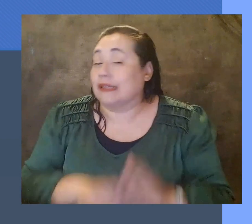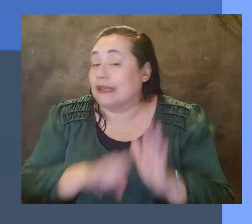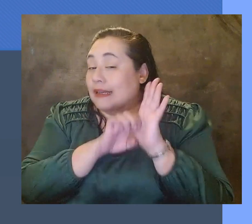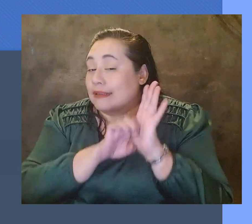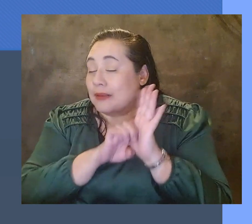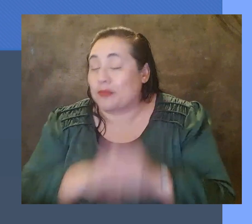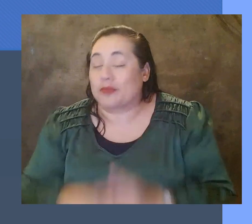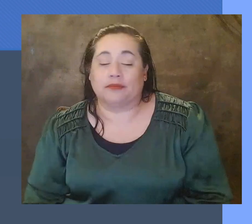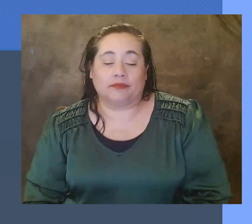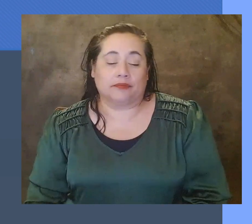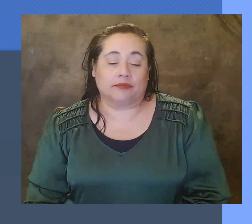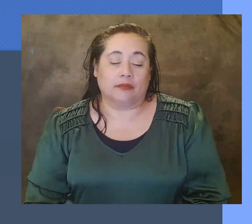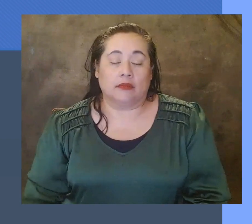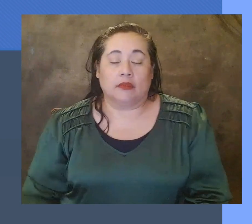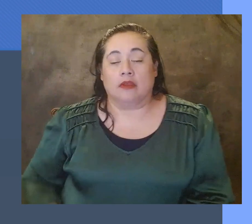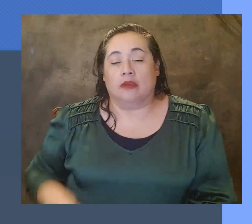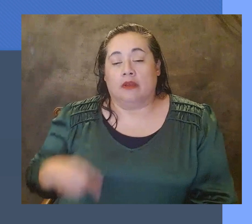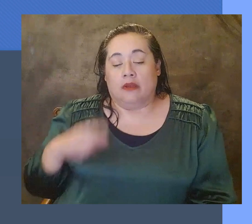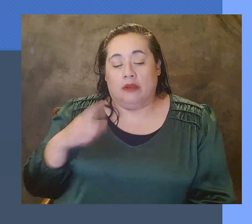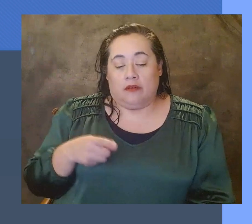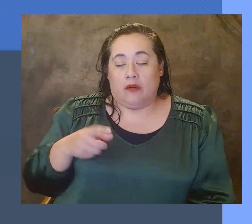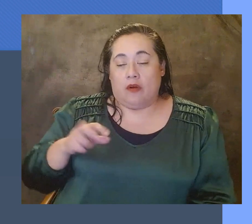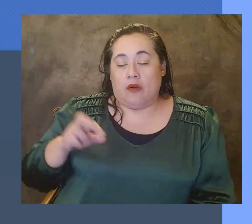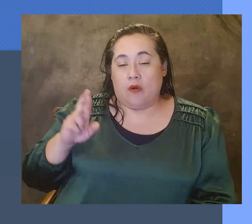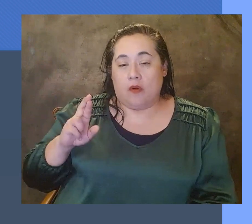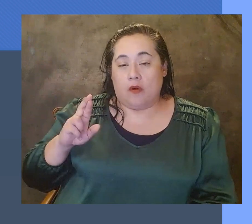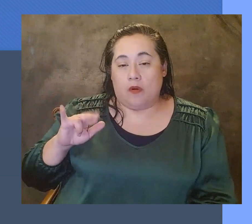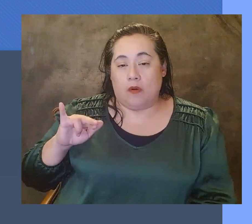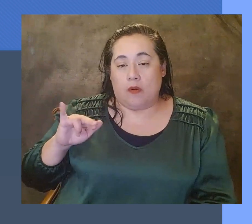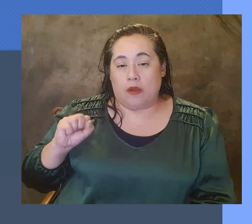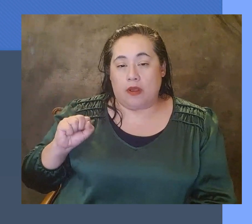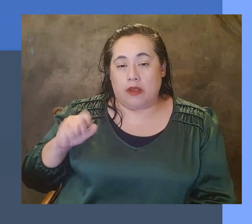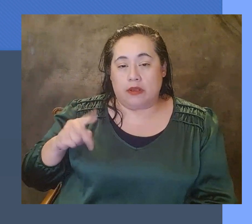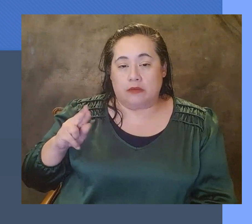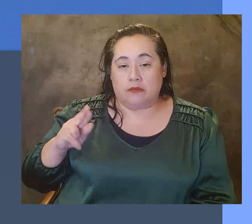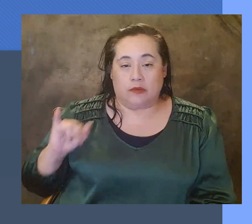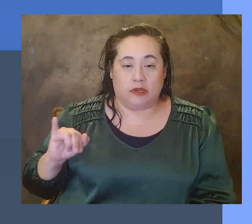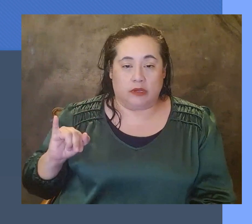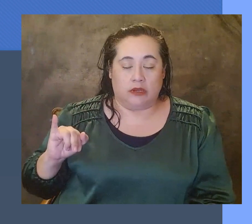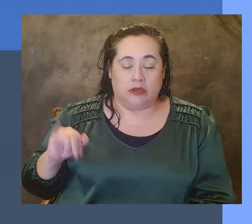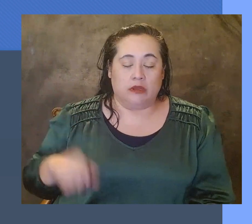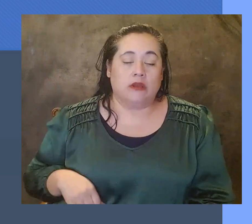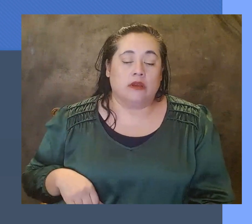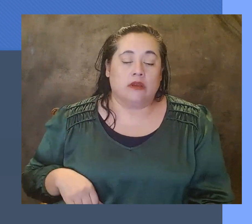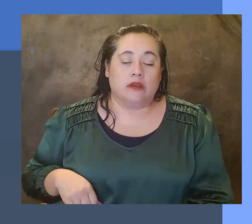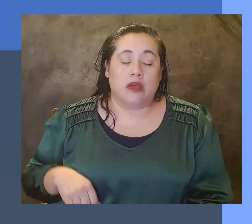Por ejemplo, El Registro de Intérpretes para Sordos de Puerto Rico.